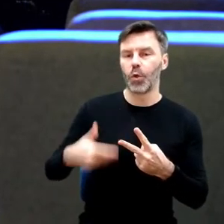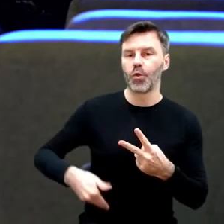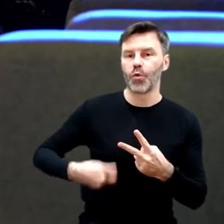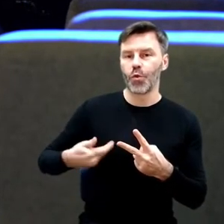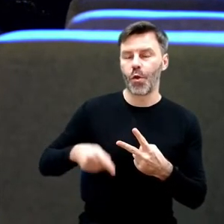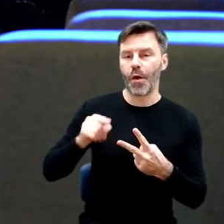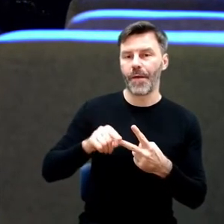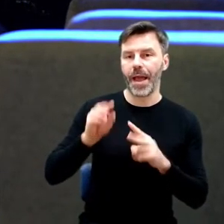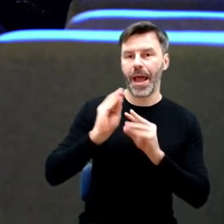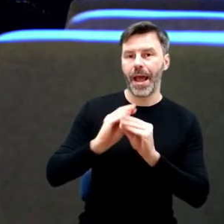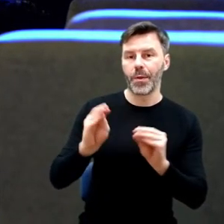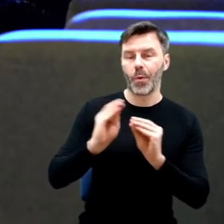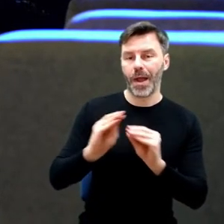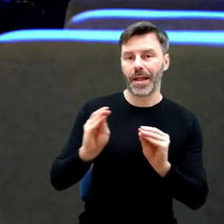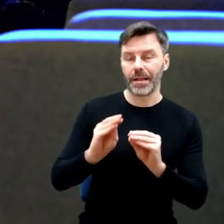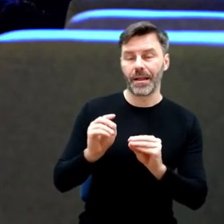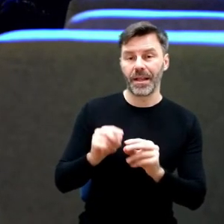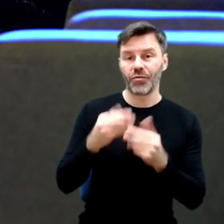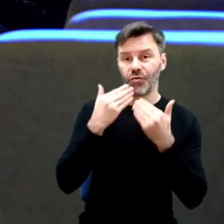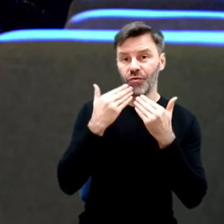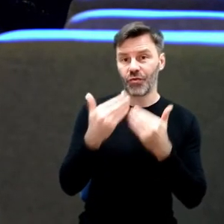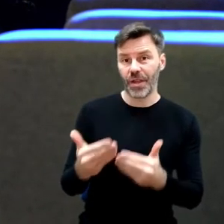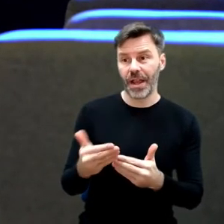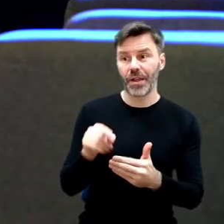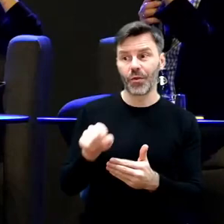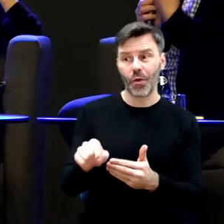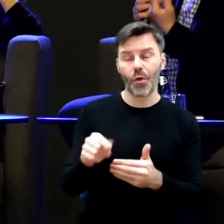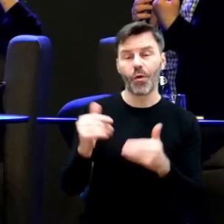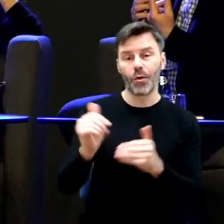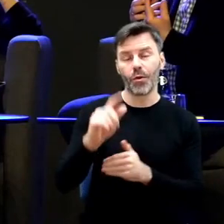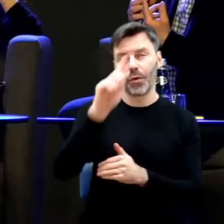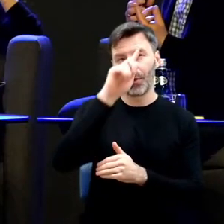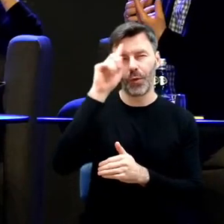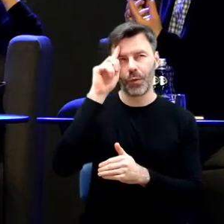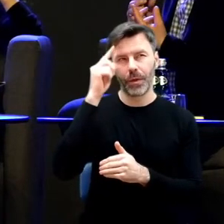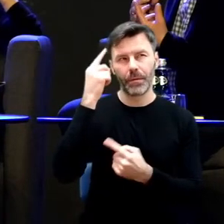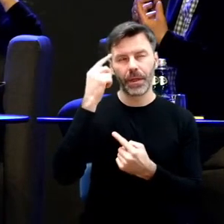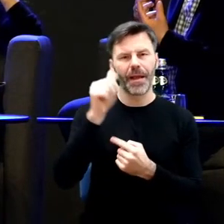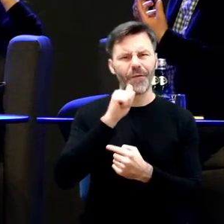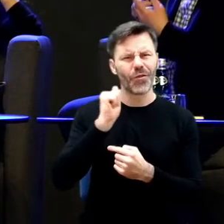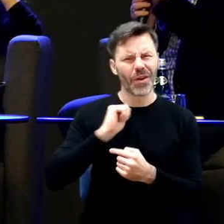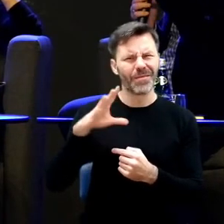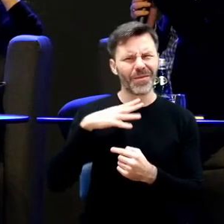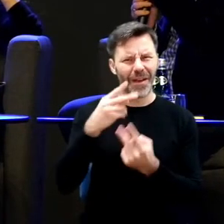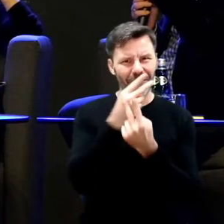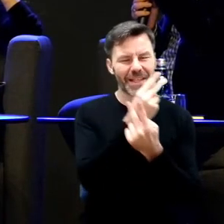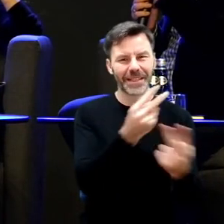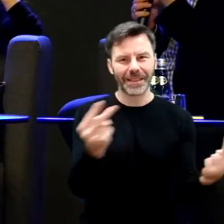i mogą sprawić, że ktoś… Myślę, że tutaj też zczorajszej wizyty mamy taką trochę refleksję,